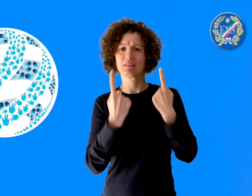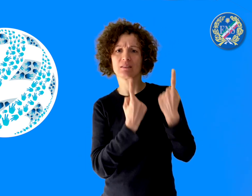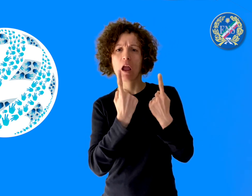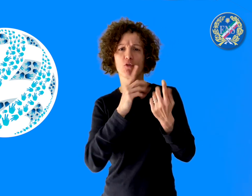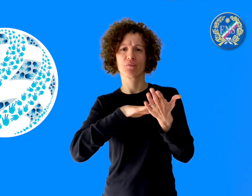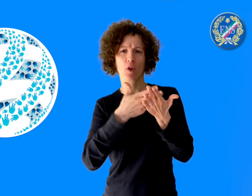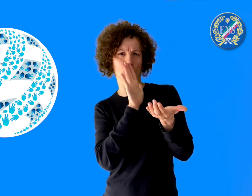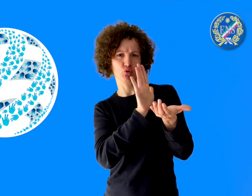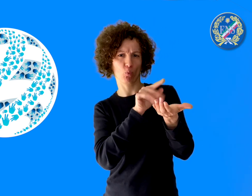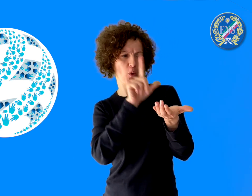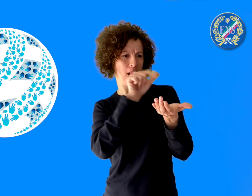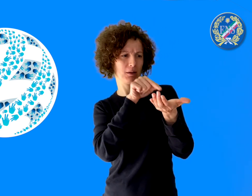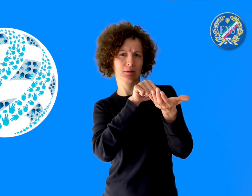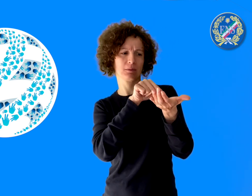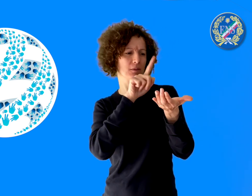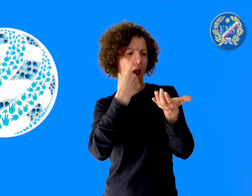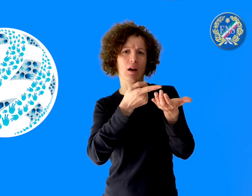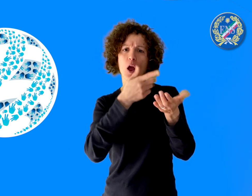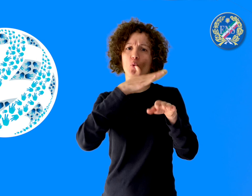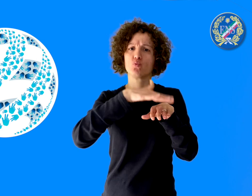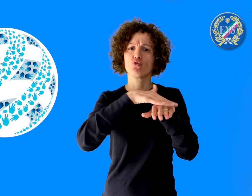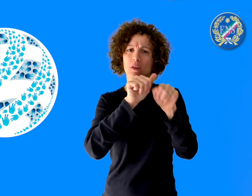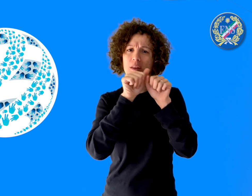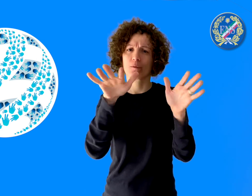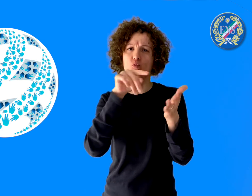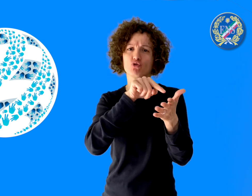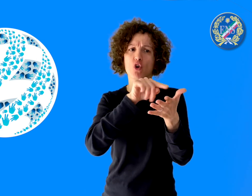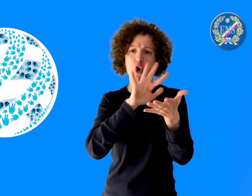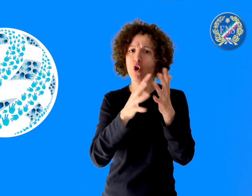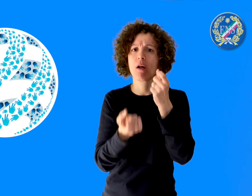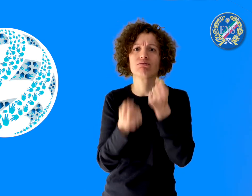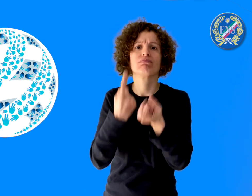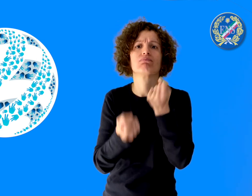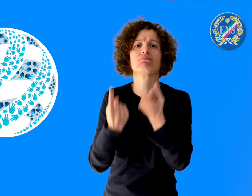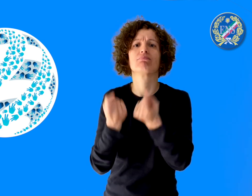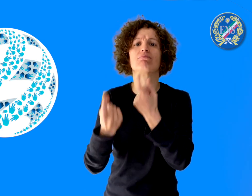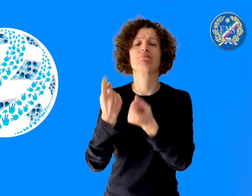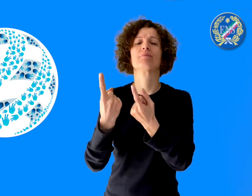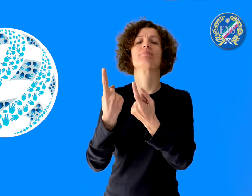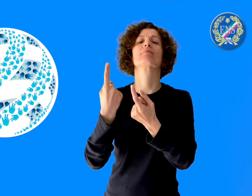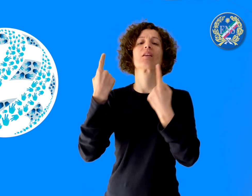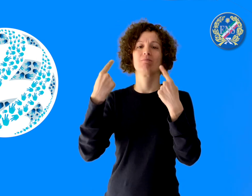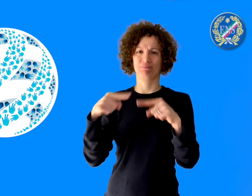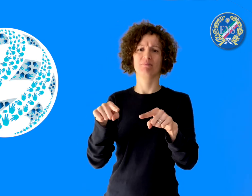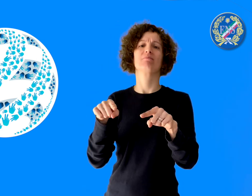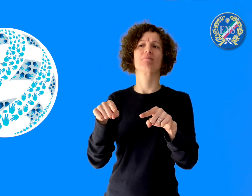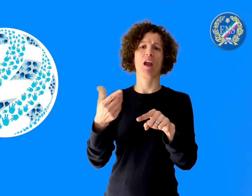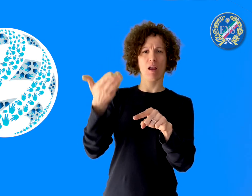Il suo status e ruolo, la diffusione, uso sono in costante cambiamento ed emergono pertanto nuovi scenari che meritano approfondimento e riflessione.